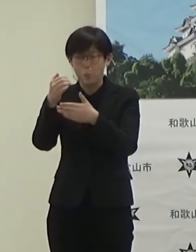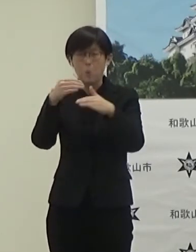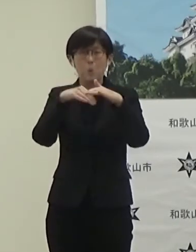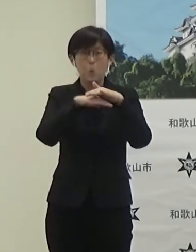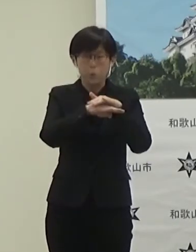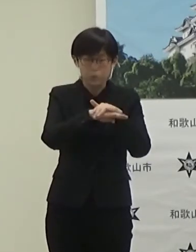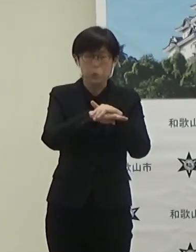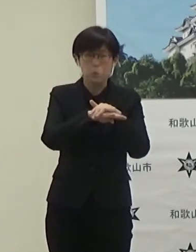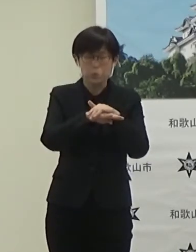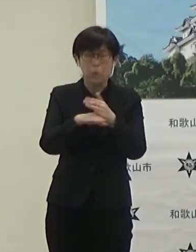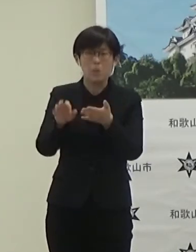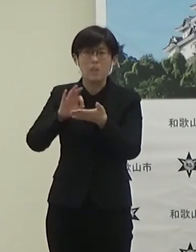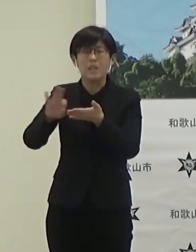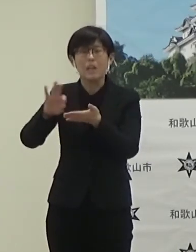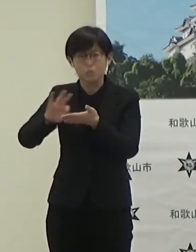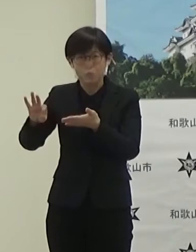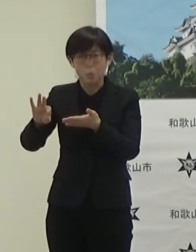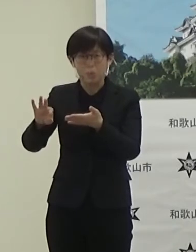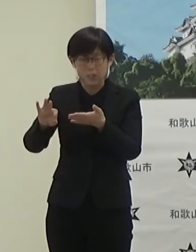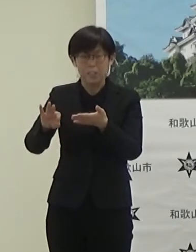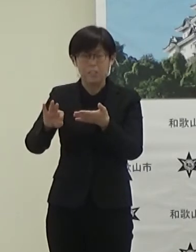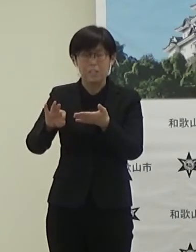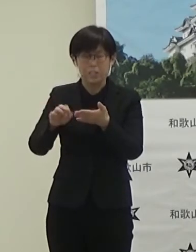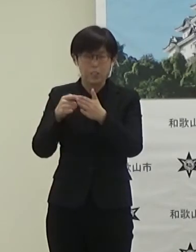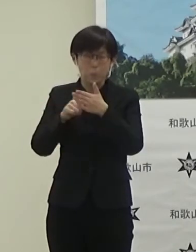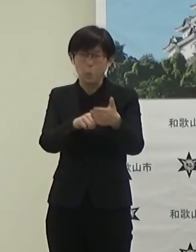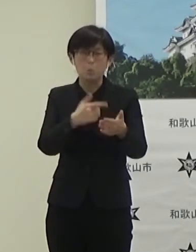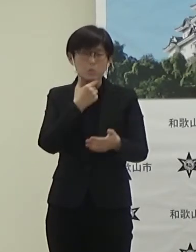というふうに思ってます 次お願いします